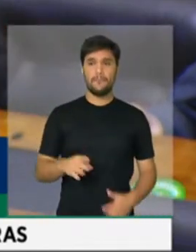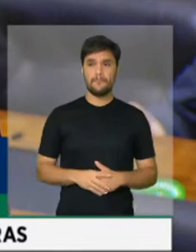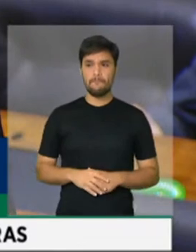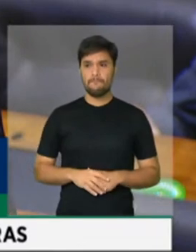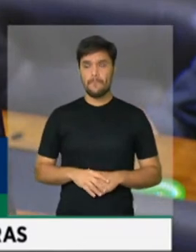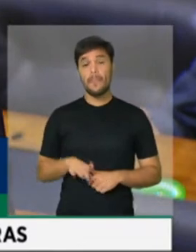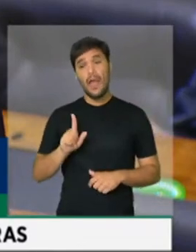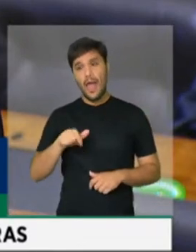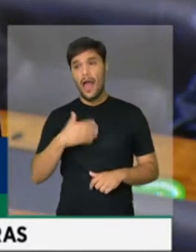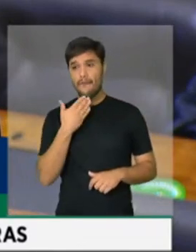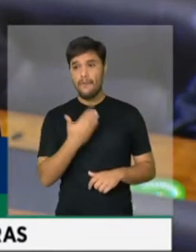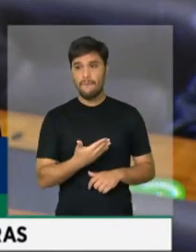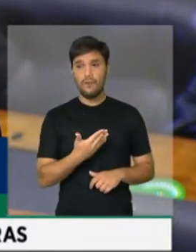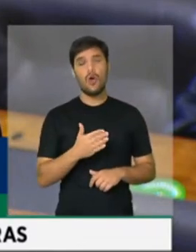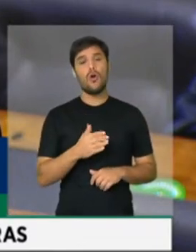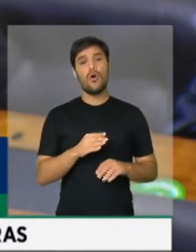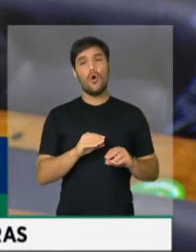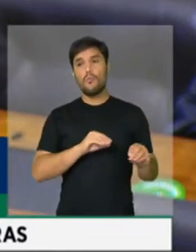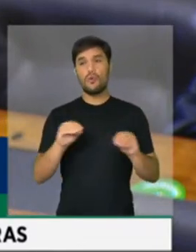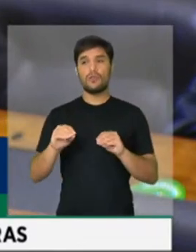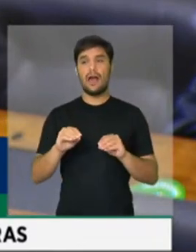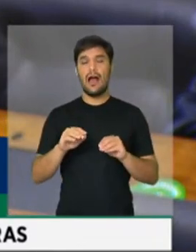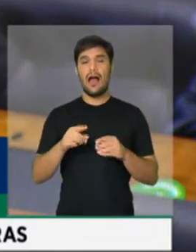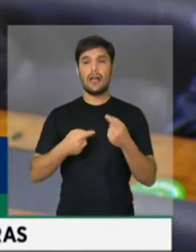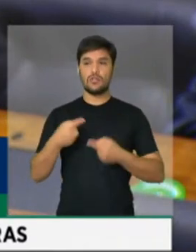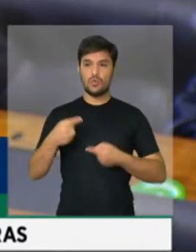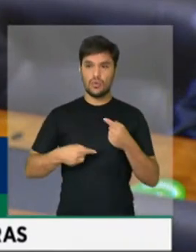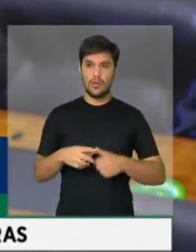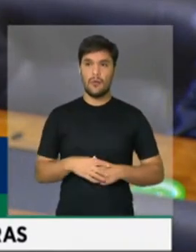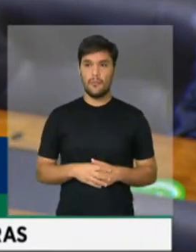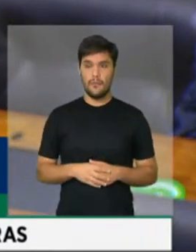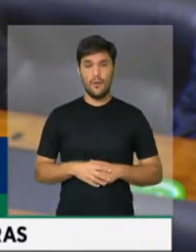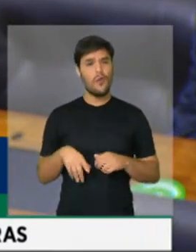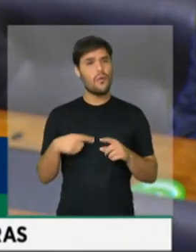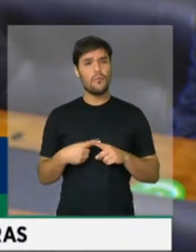ESSA MATÉRIA COM CONDICIONANTES COMO A COMPRA